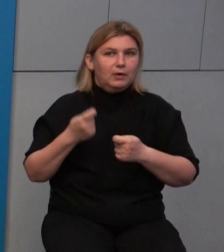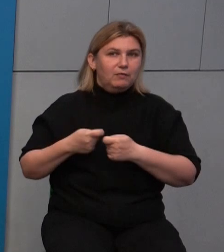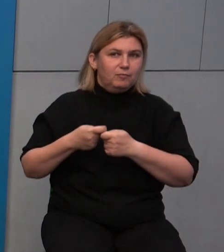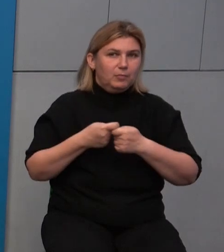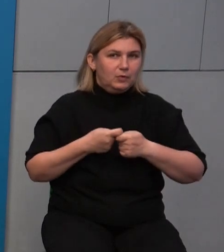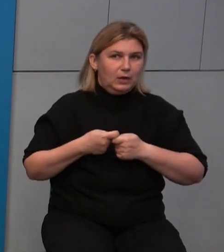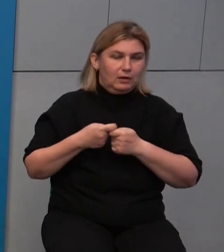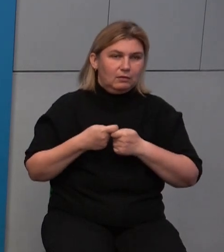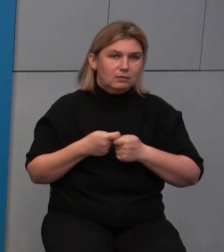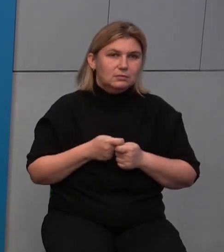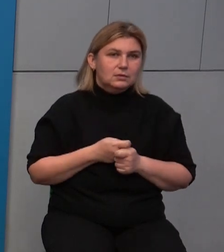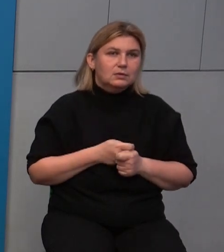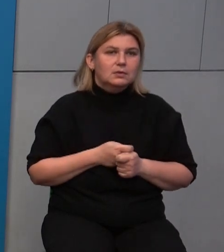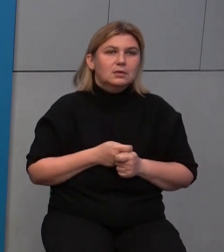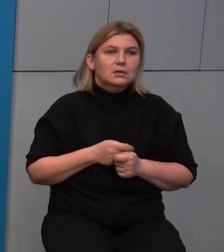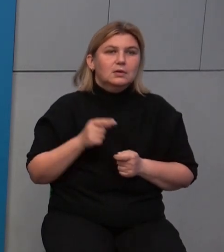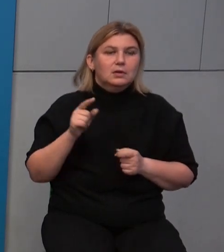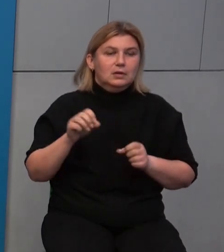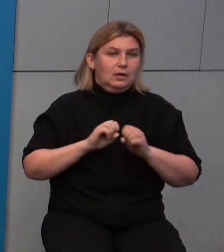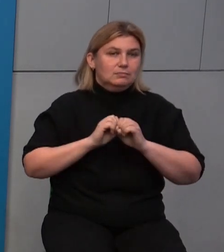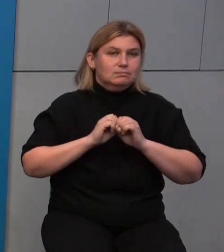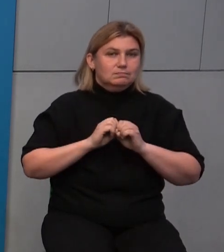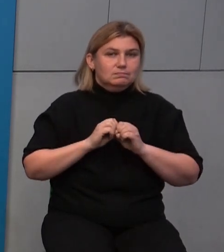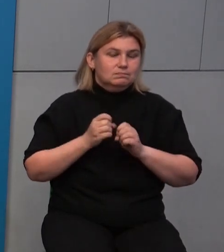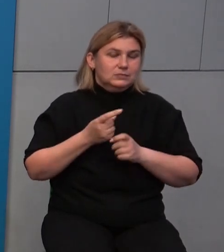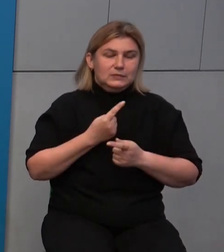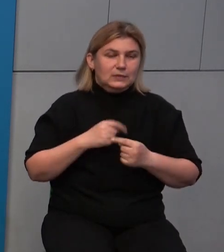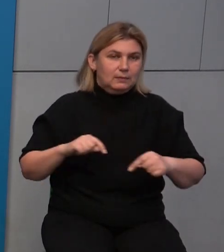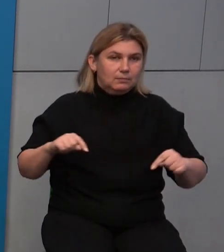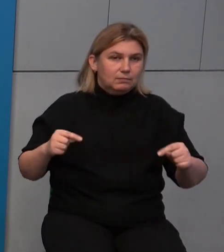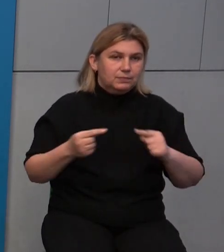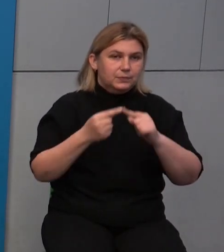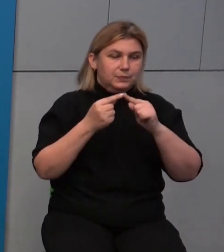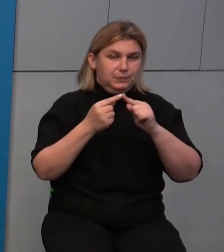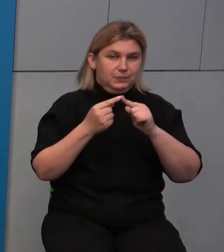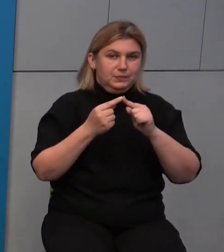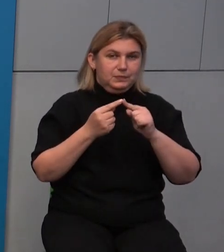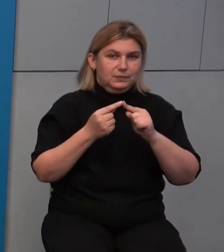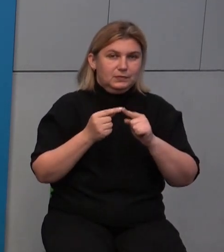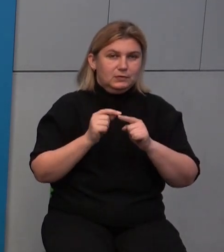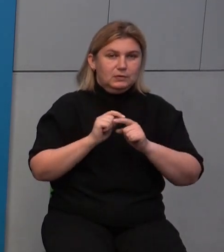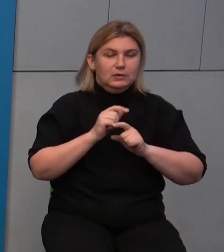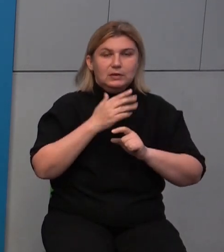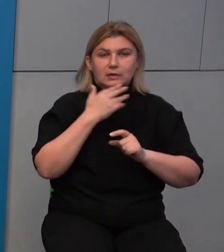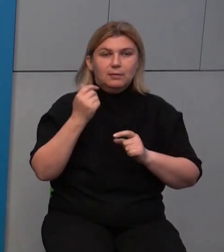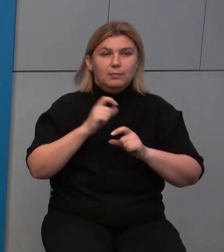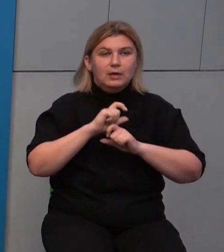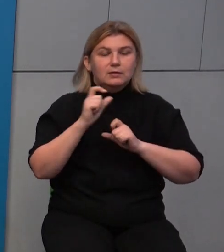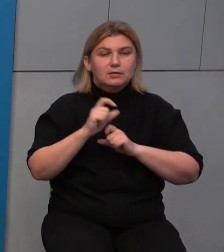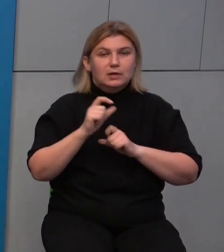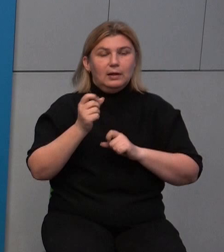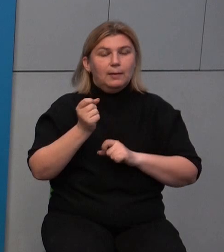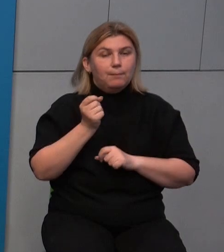I tak się to rozsypuje, to znaczy nie wybrzmiewa cała ta wielki pomysł jego,